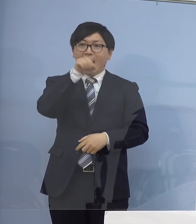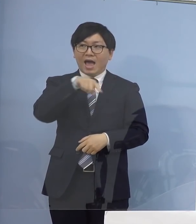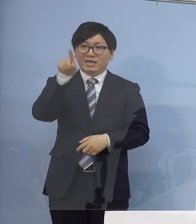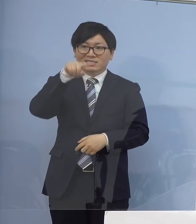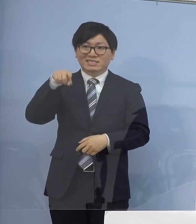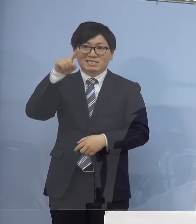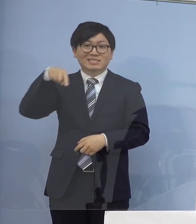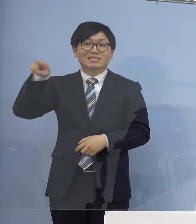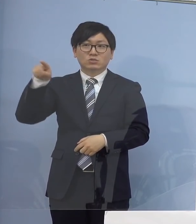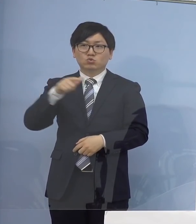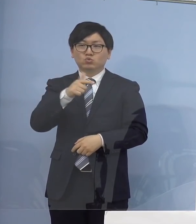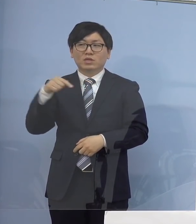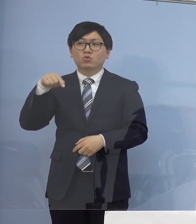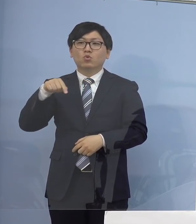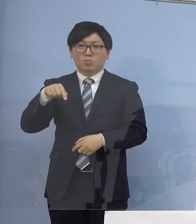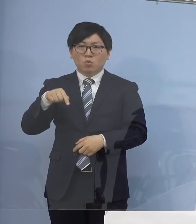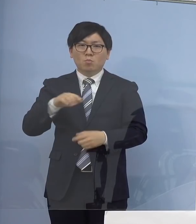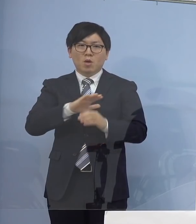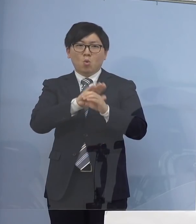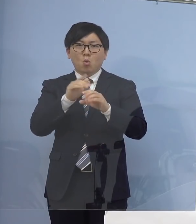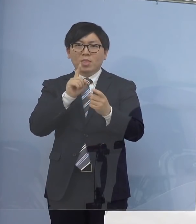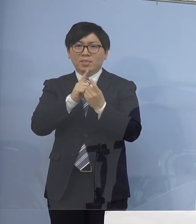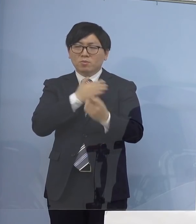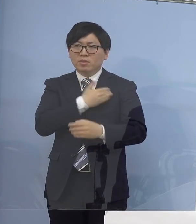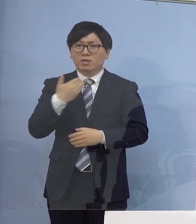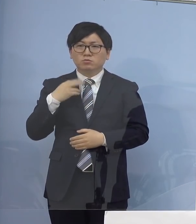こうした対策が重要となって参りますので